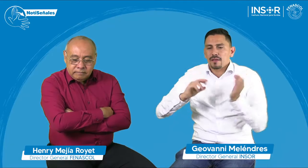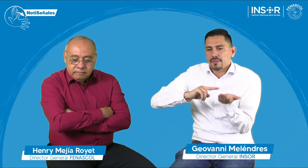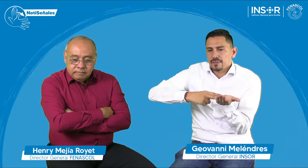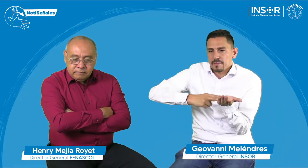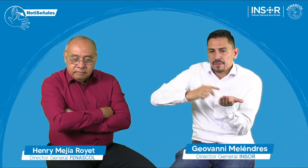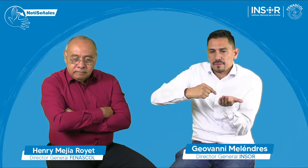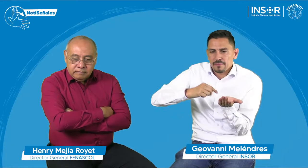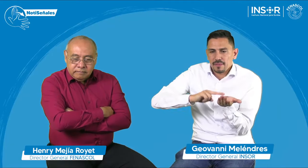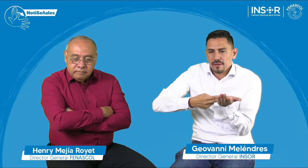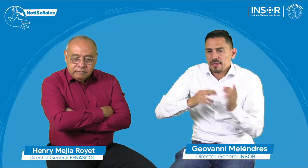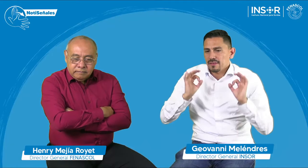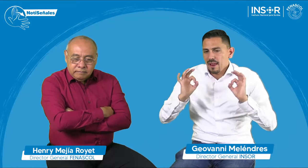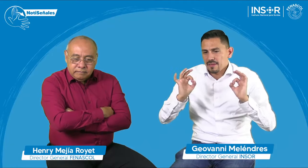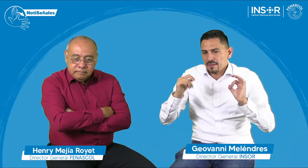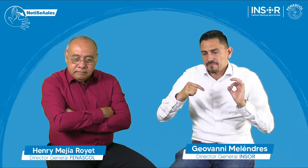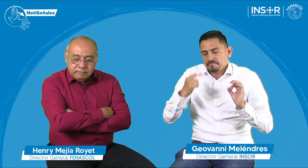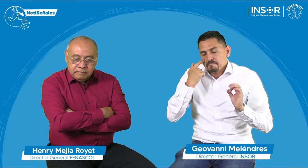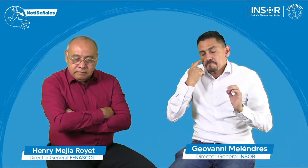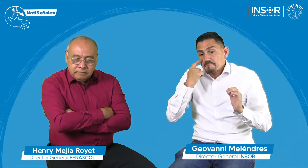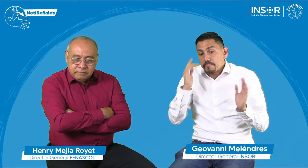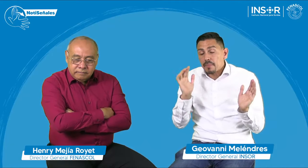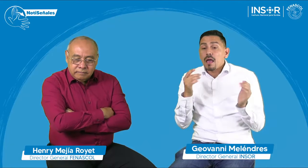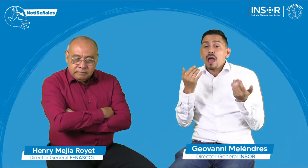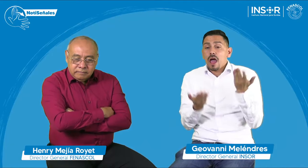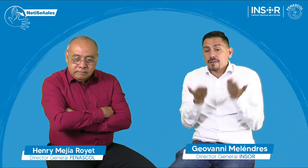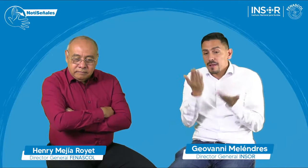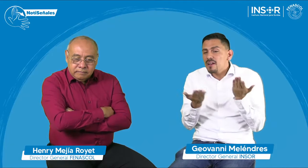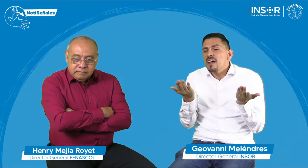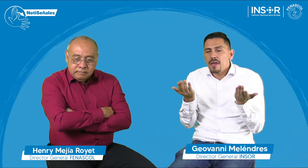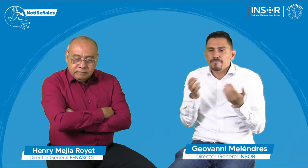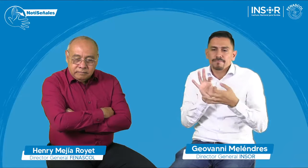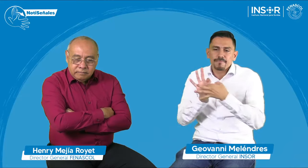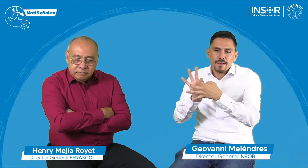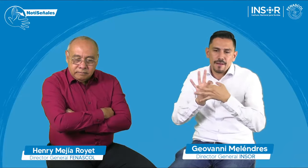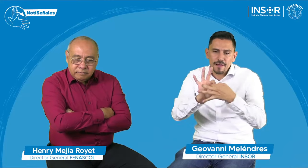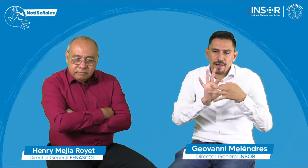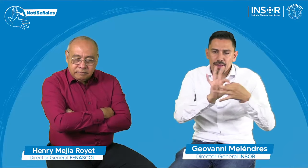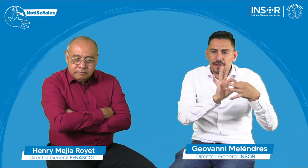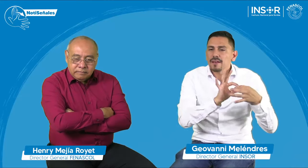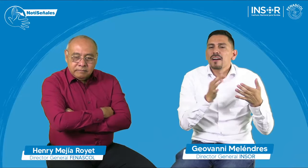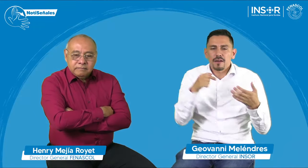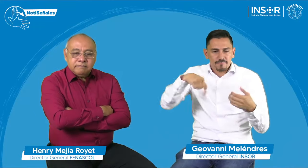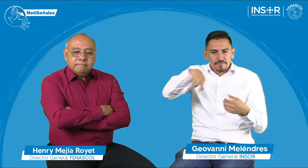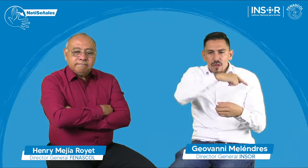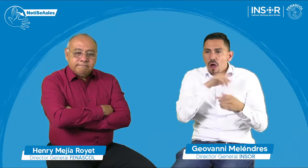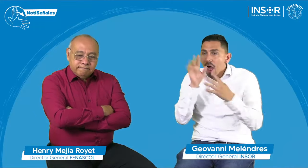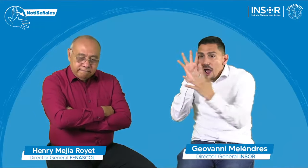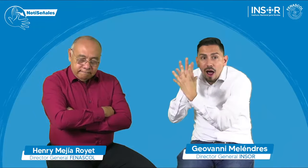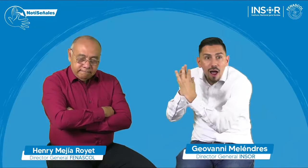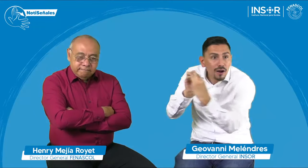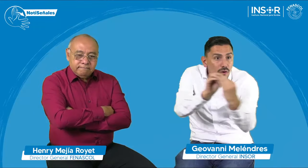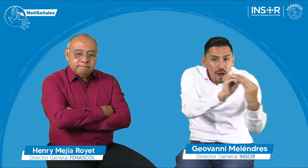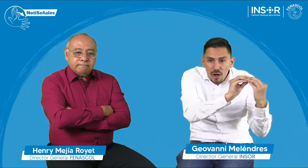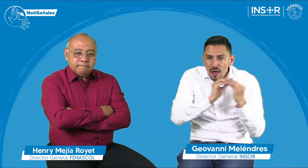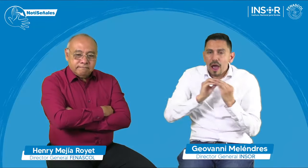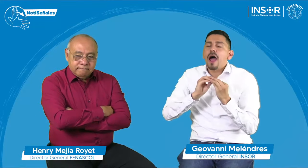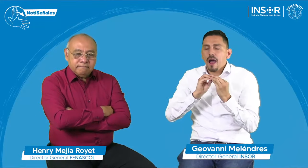punto en el cual queremos esforzarnos es el tema de la calidad de el servicio de